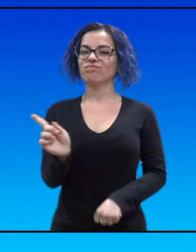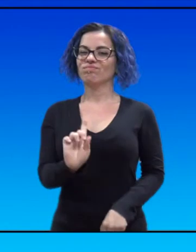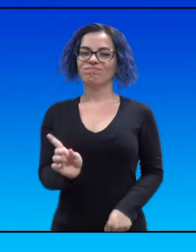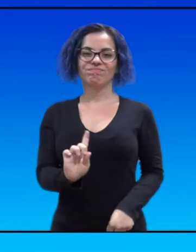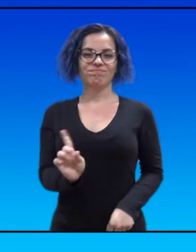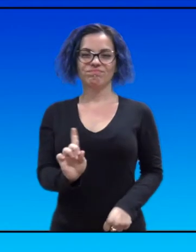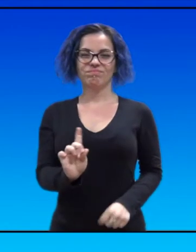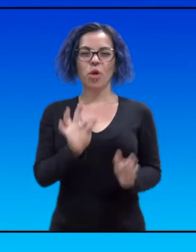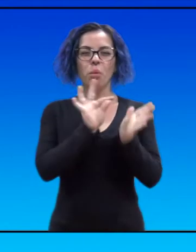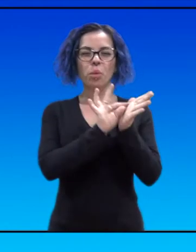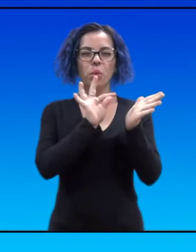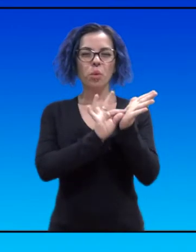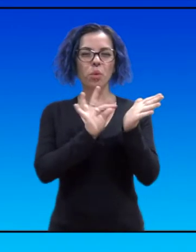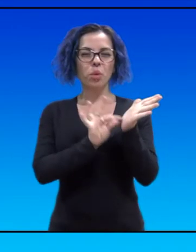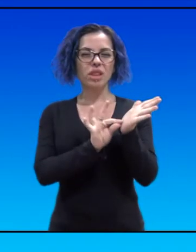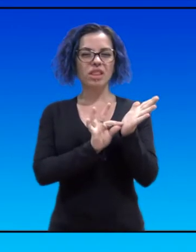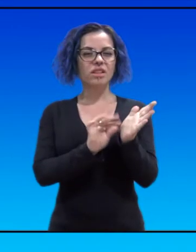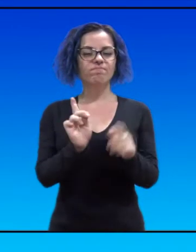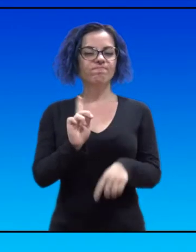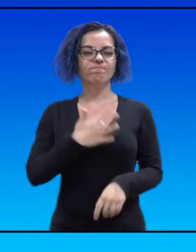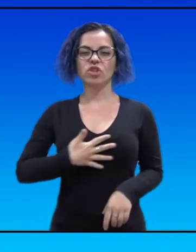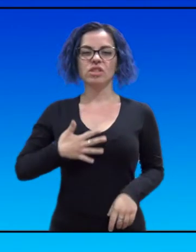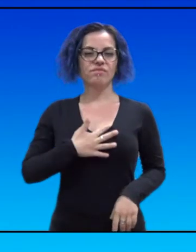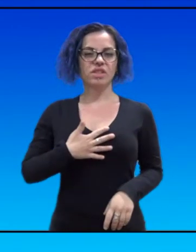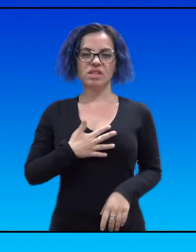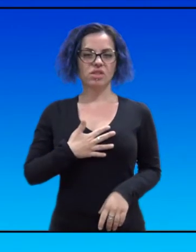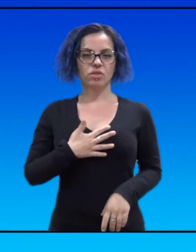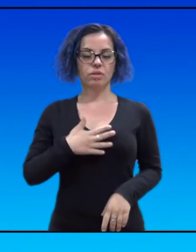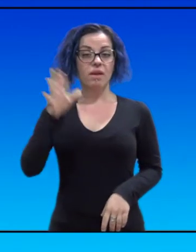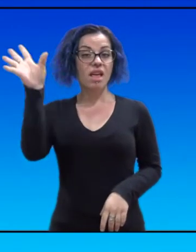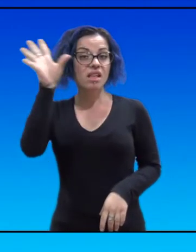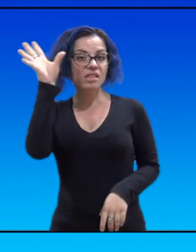su alcuni elementi di criticità, come: